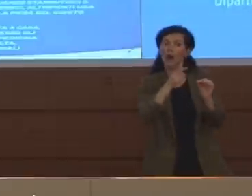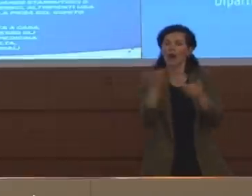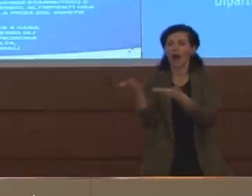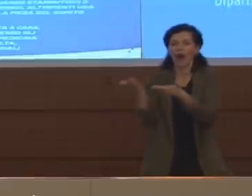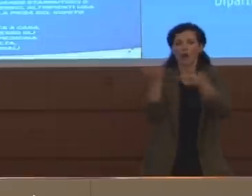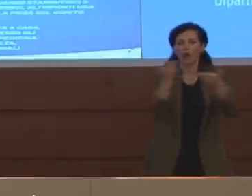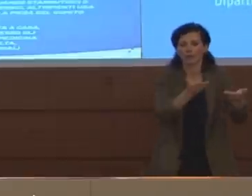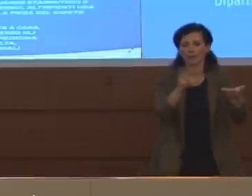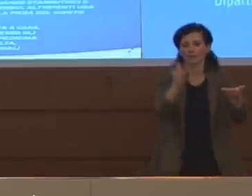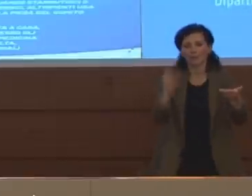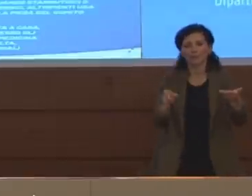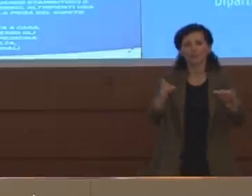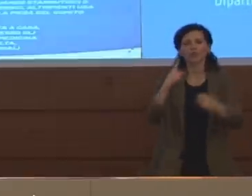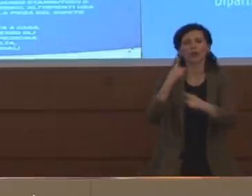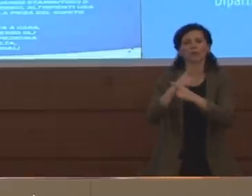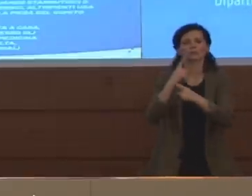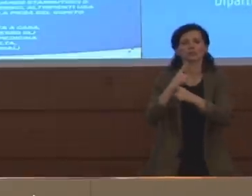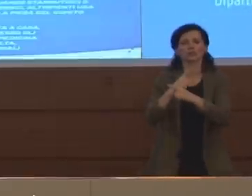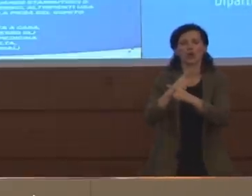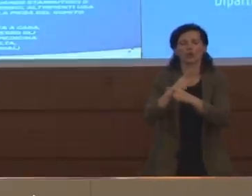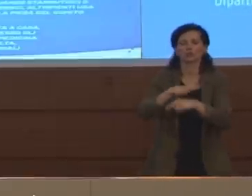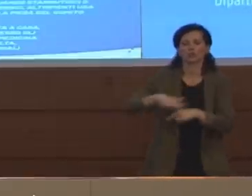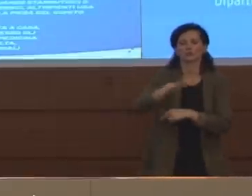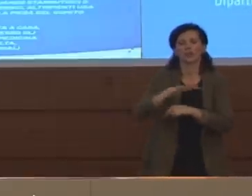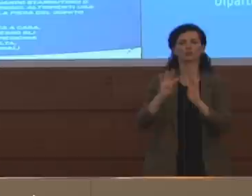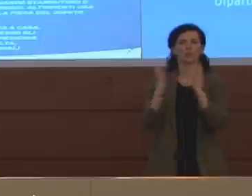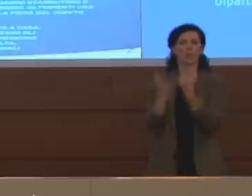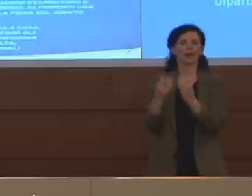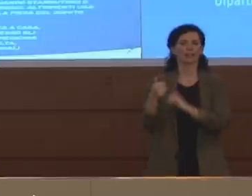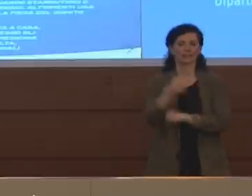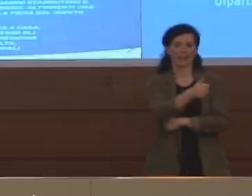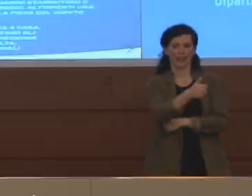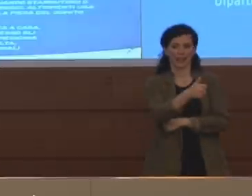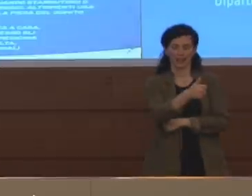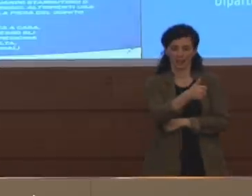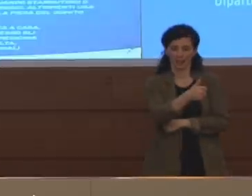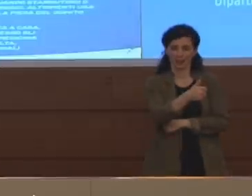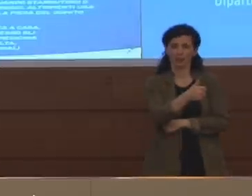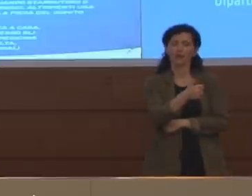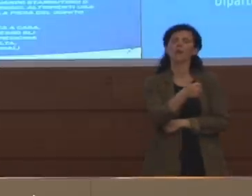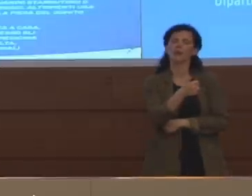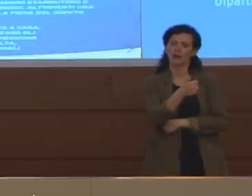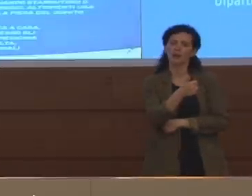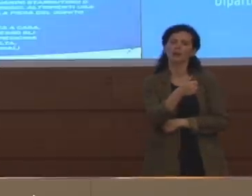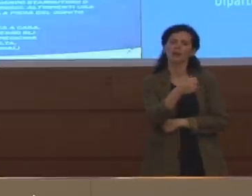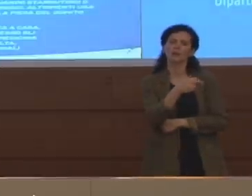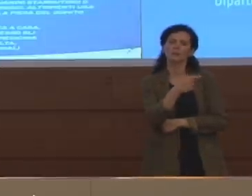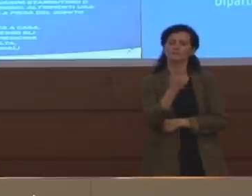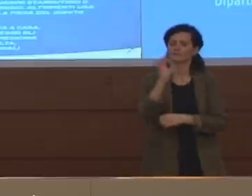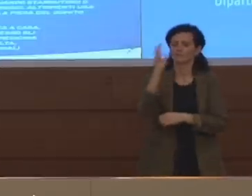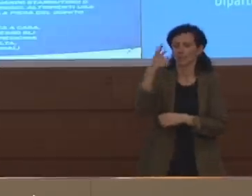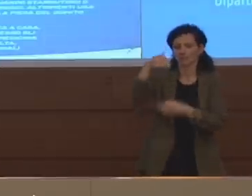hanno bisogno di spazi per essere isolati e poter effettuare la quarantena in sicurezza.